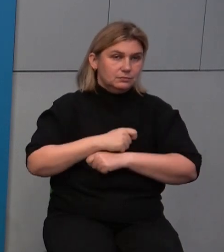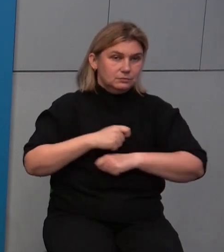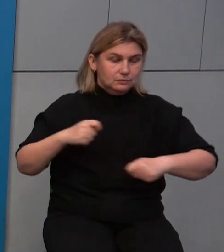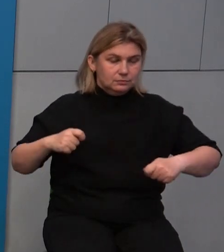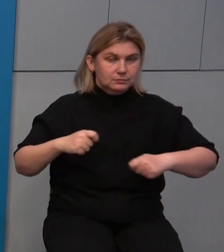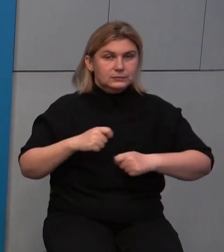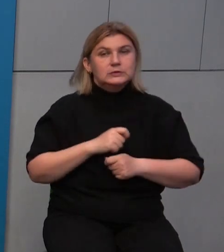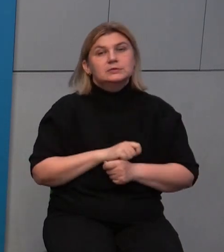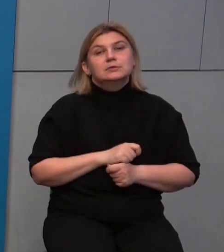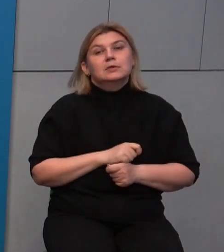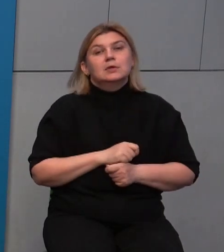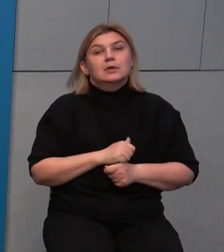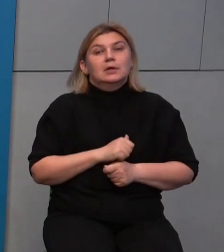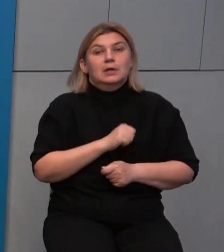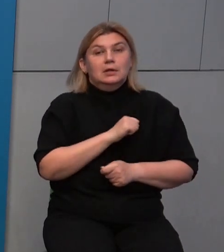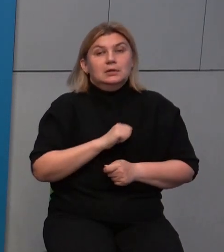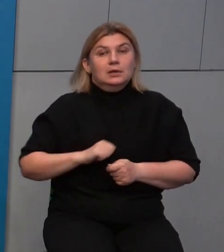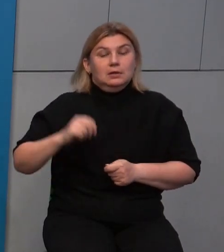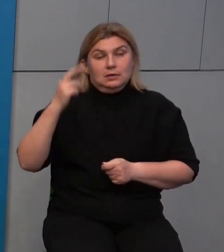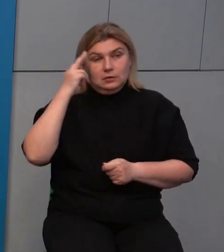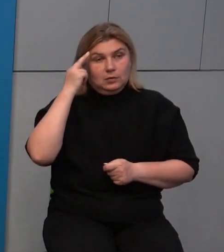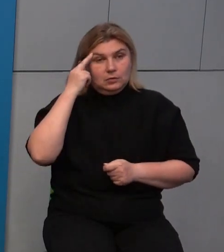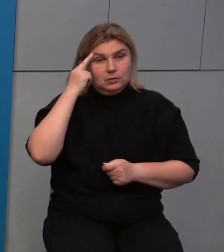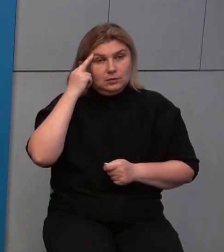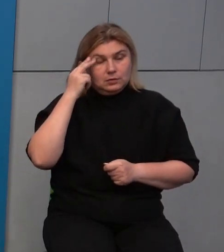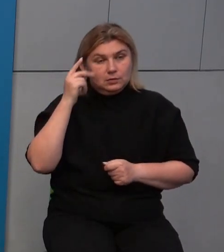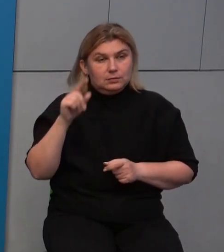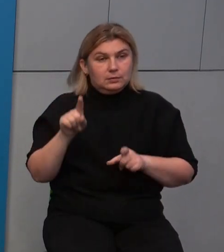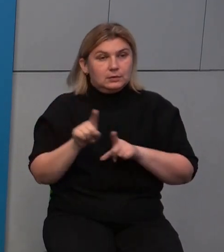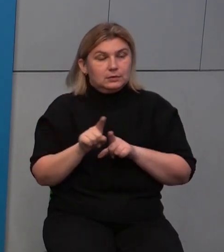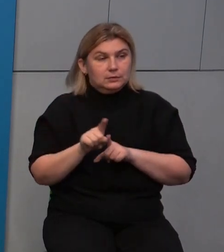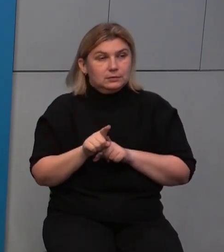i jakoś same zrozumiały też, że właśnie to jest zła droga.